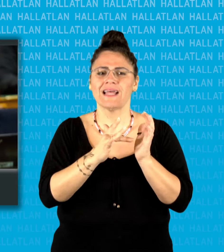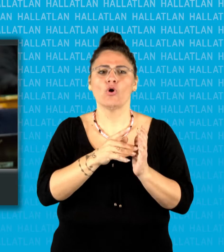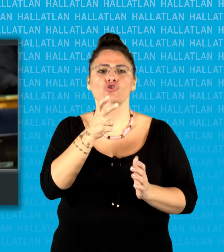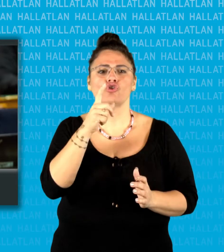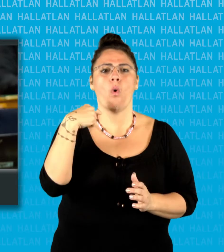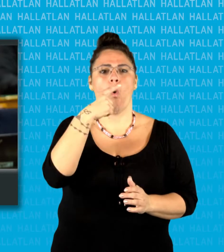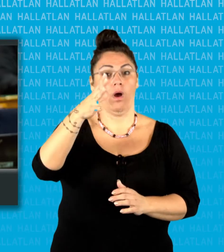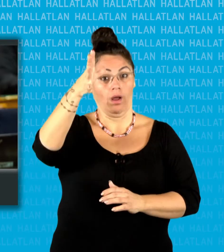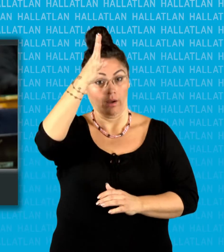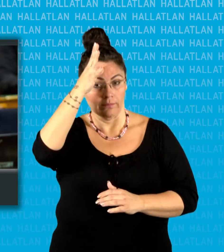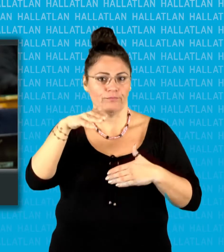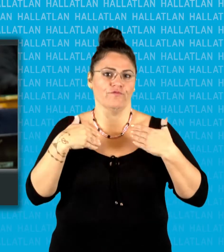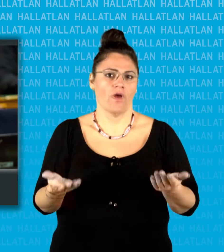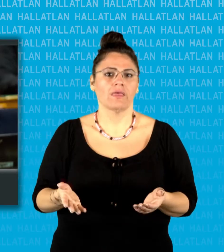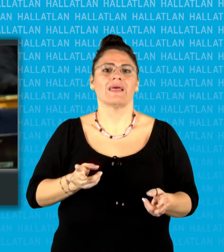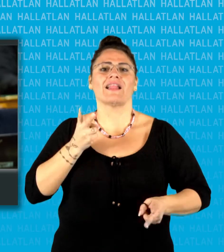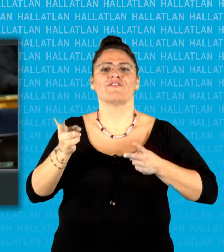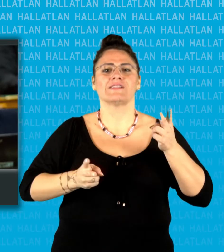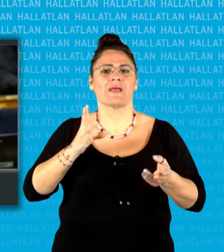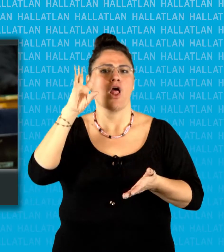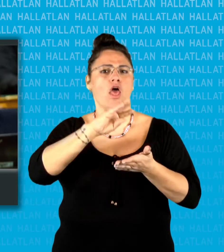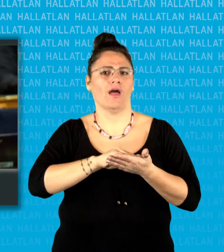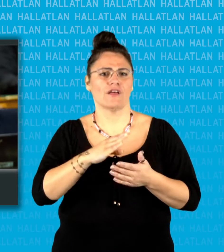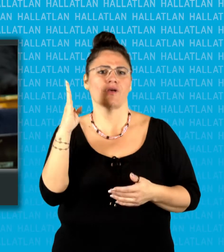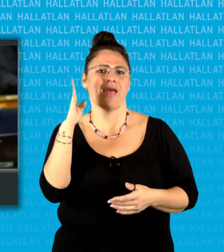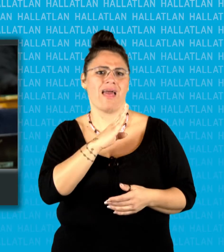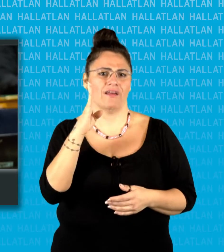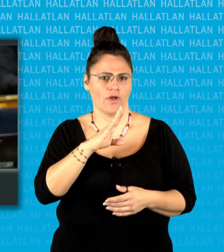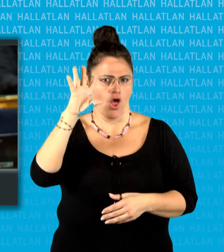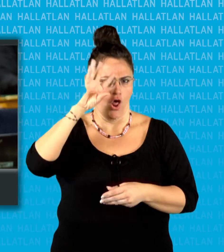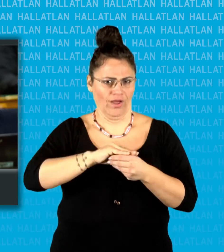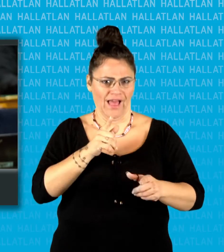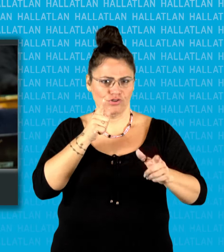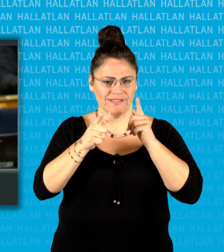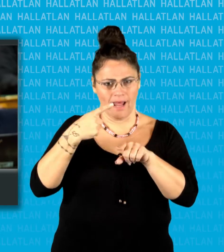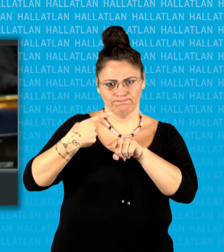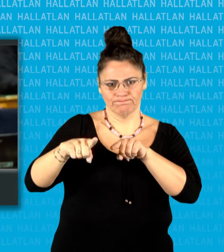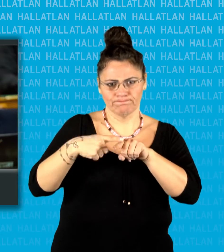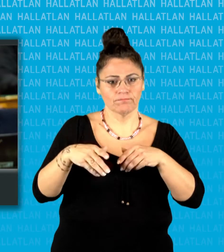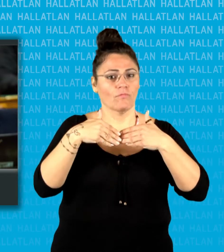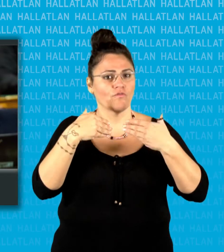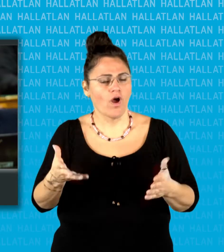mint a CSOK vagy a kedvezményes lakásáfa - a lakáshitelek törlesztéséhez,